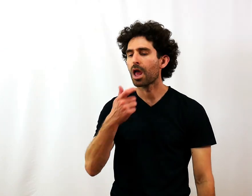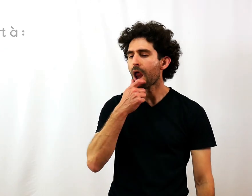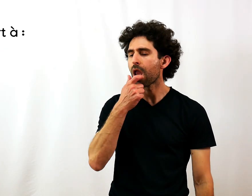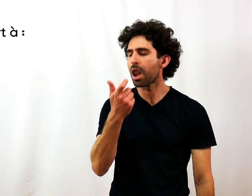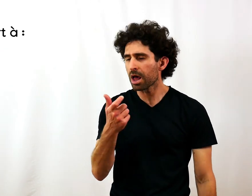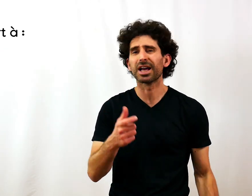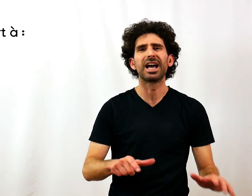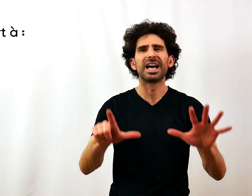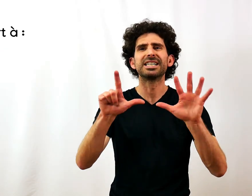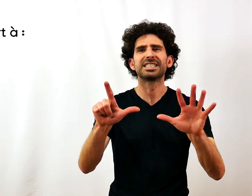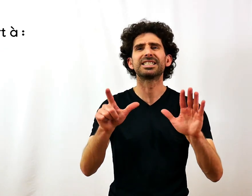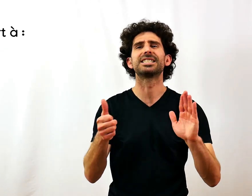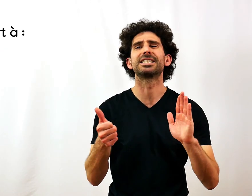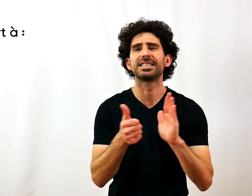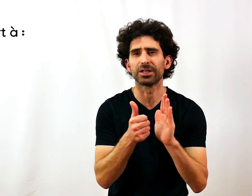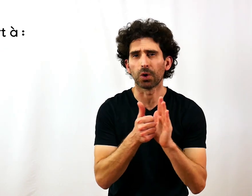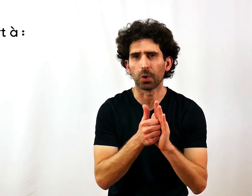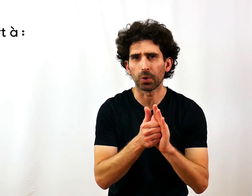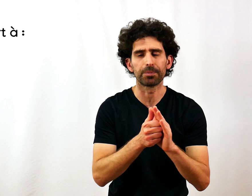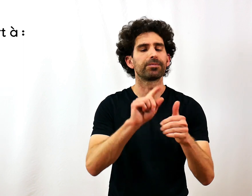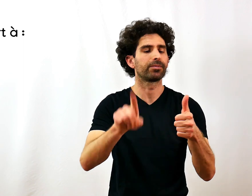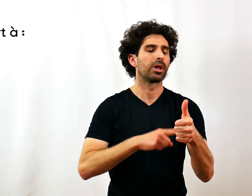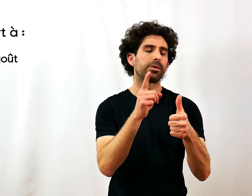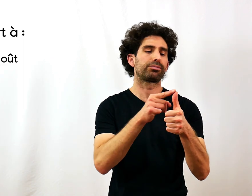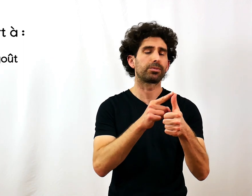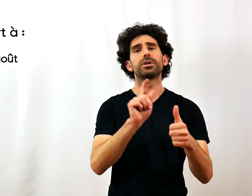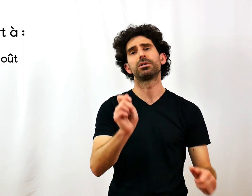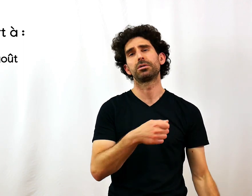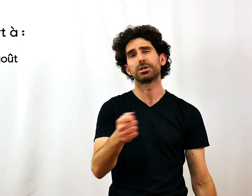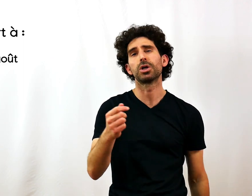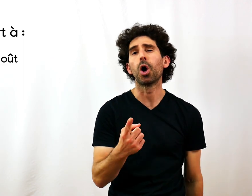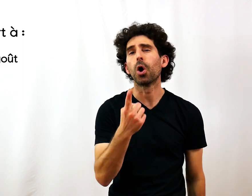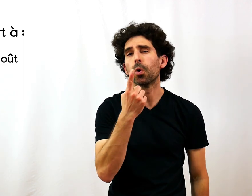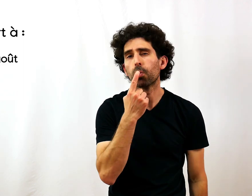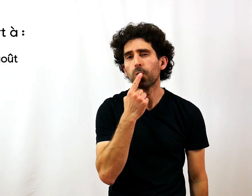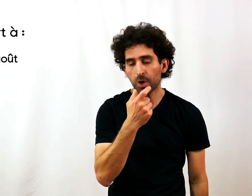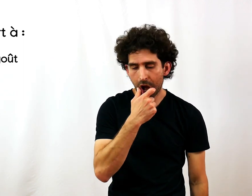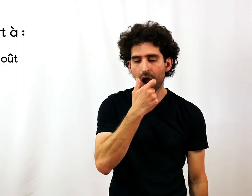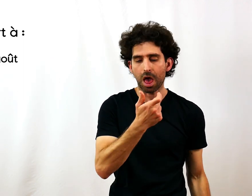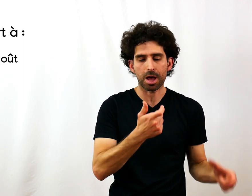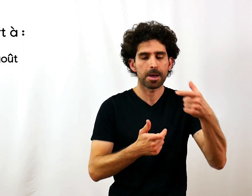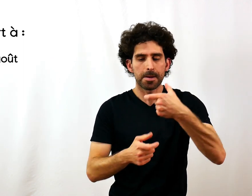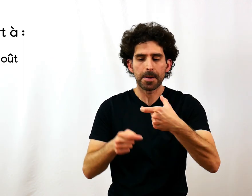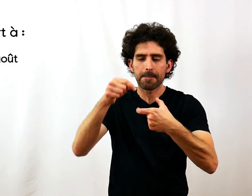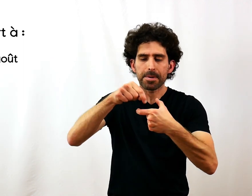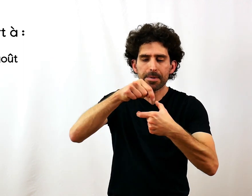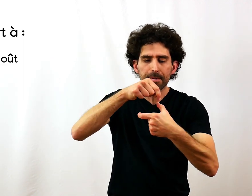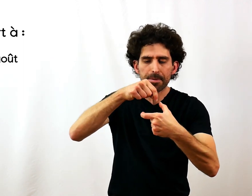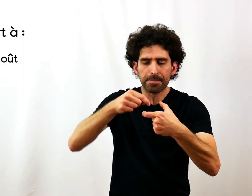La langue possède sept rôles. Un, bien sûr pour le goût. Sur la langue se situent des papilles gustatives